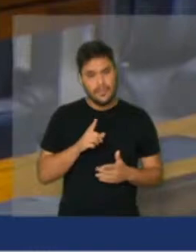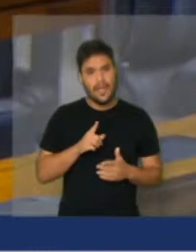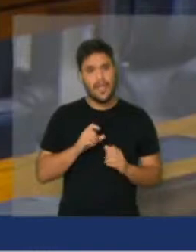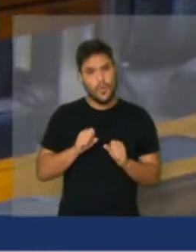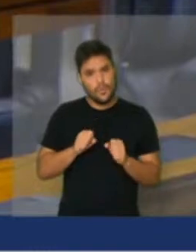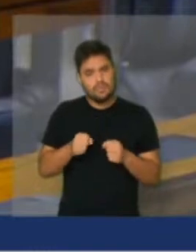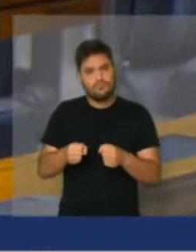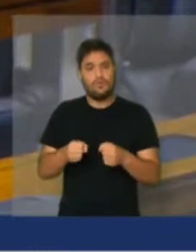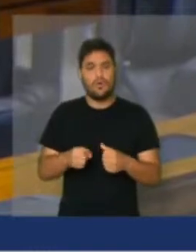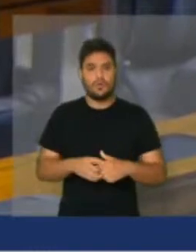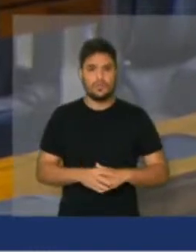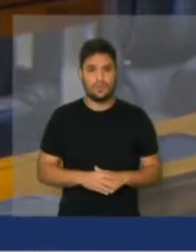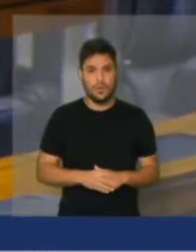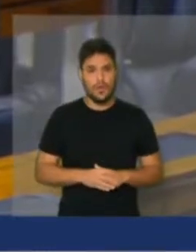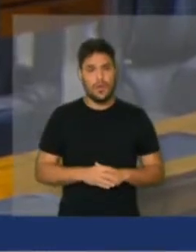PAGAMENTO DE SALÁRIO MATERNIDADE HÁ UMA... UM